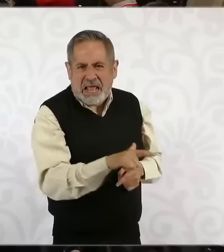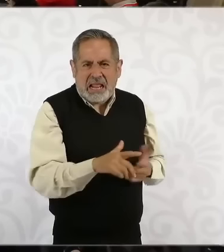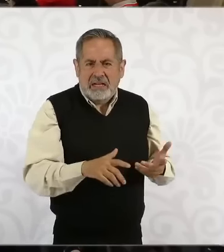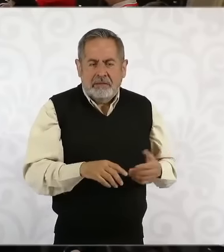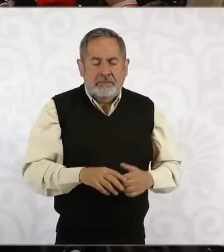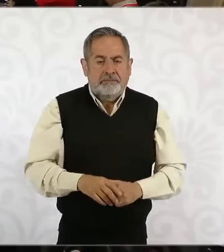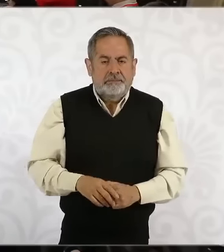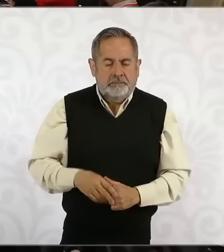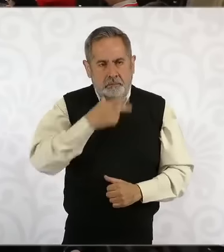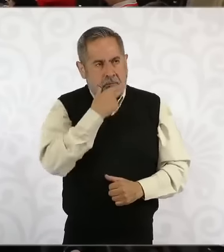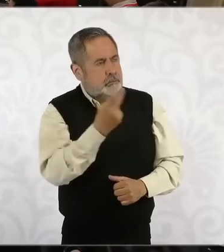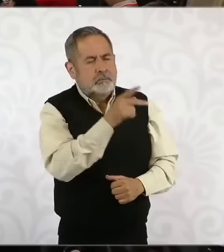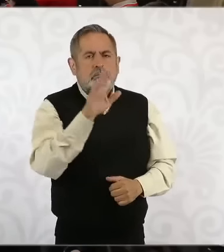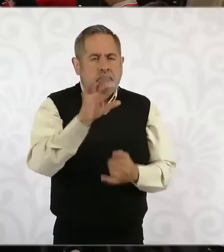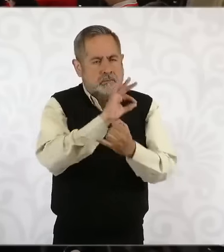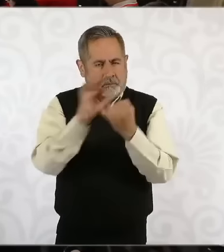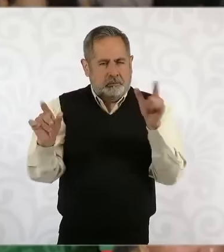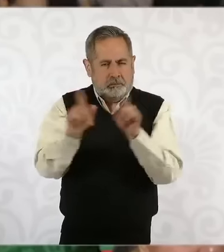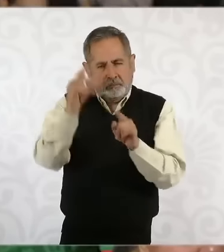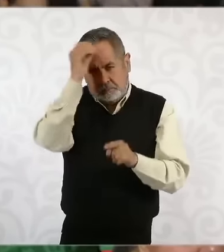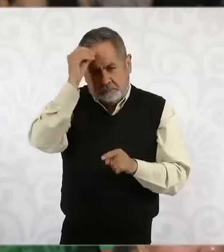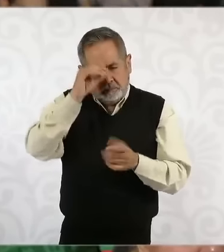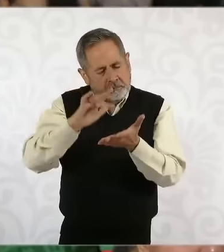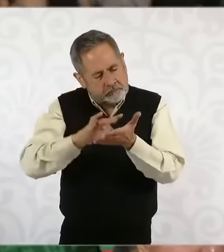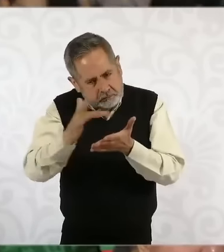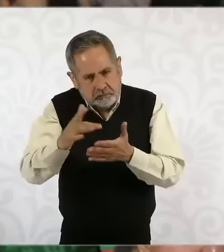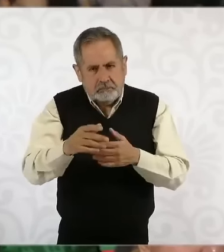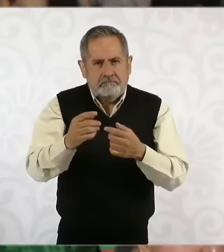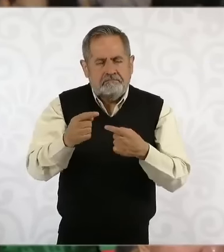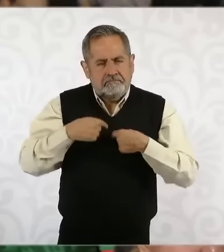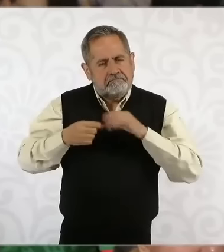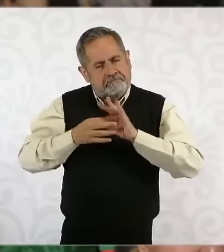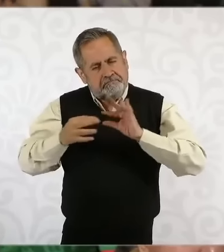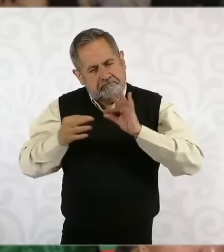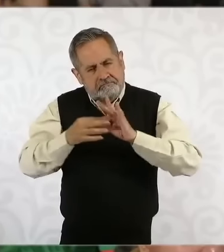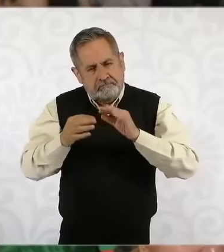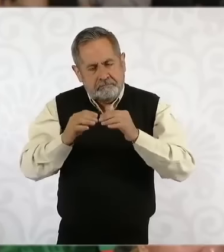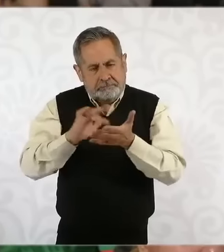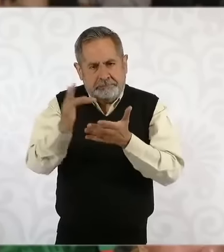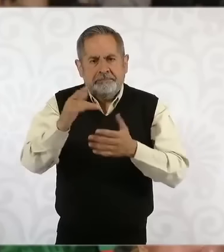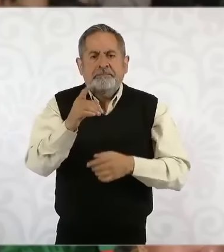para cerrar, presidente, y agradecerle eh que nos haya concedido estos minutos. Eh le en su momento